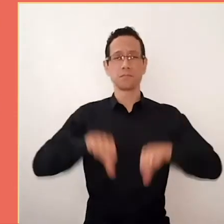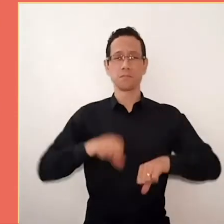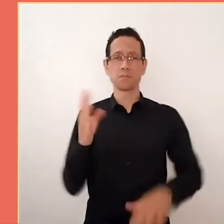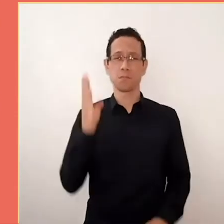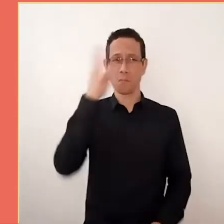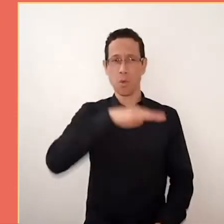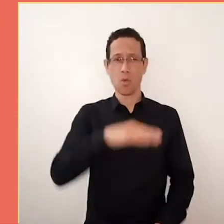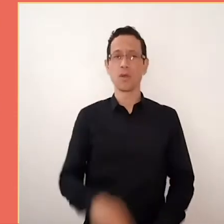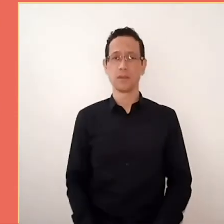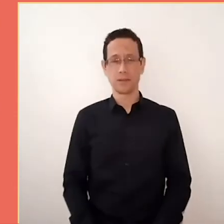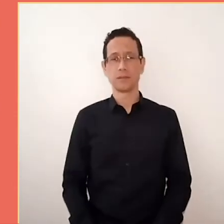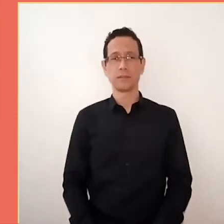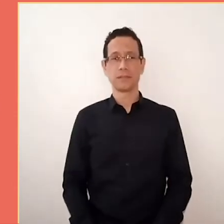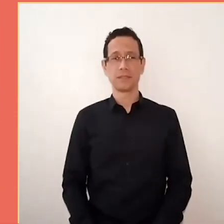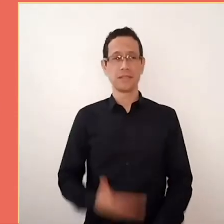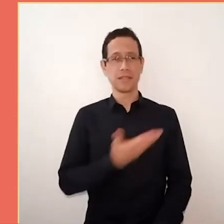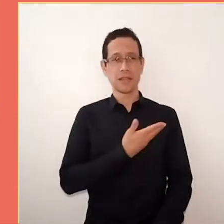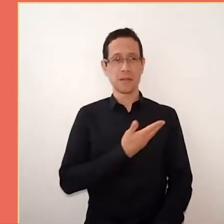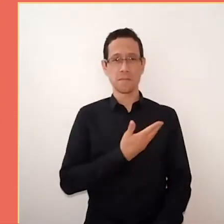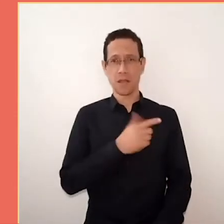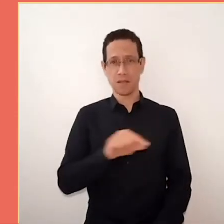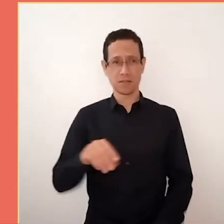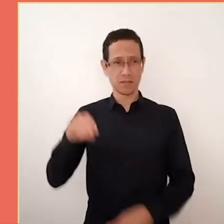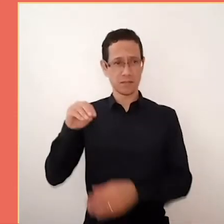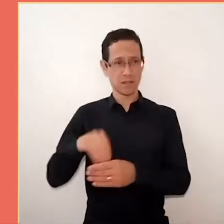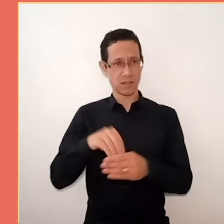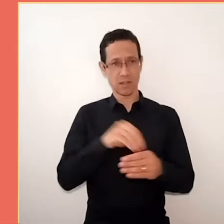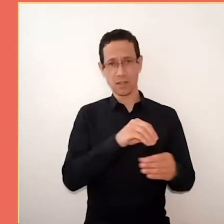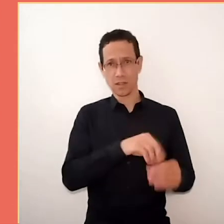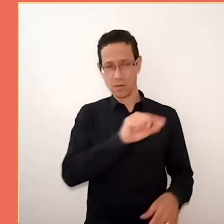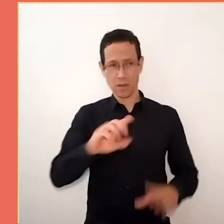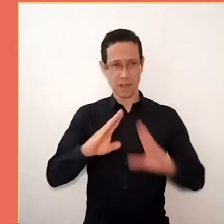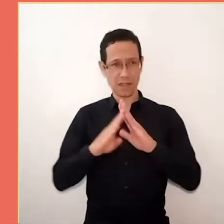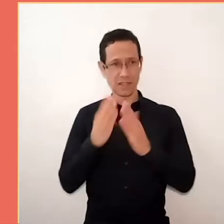Os colégios internos, as formações militares,